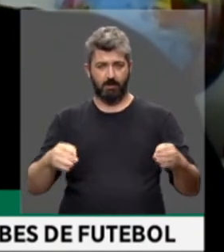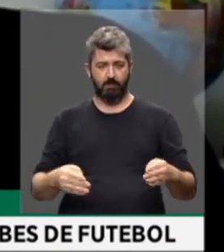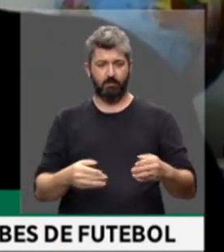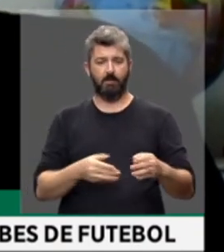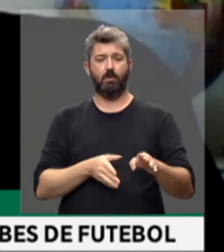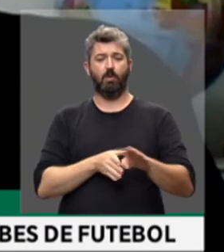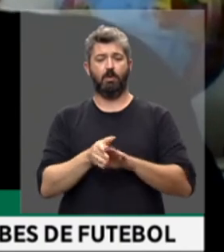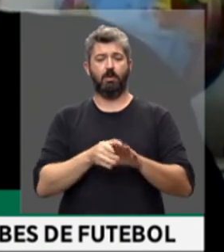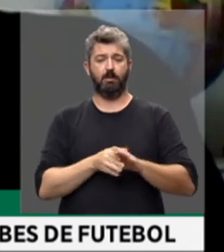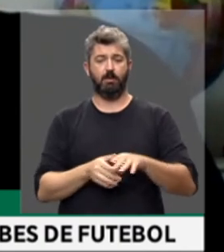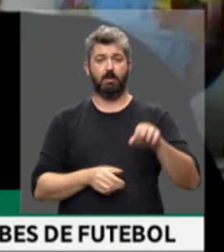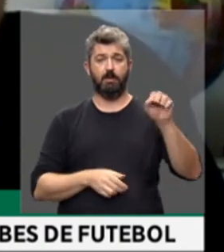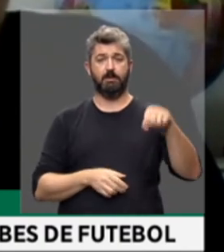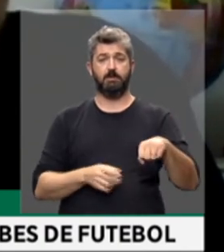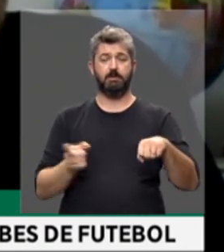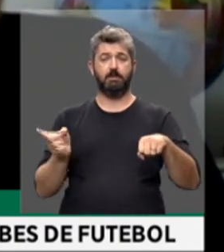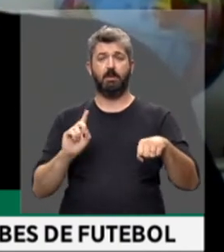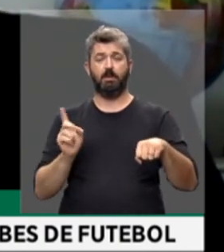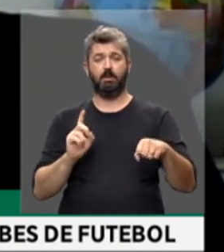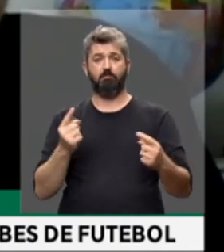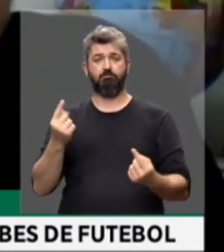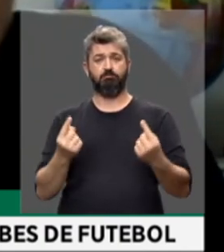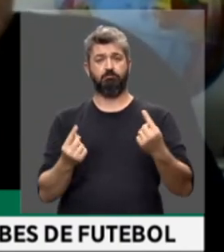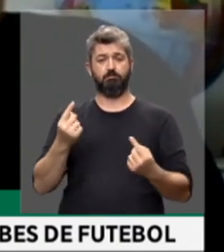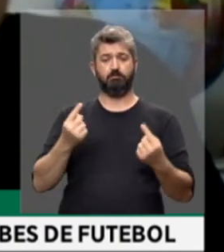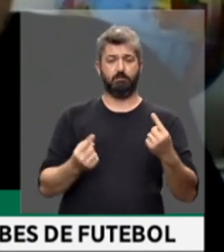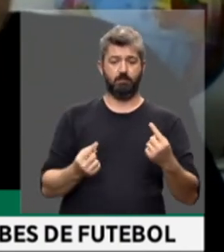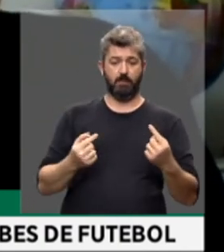TRATAR. -- [PRESIDENTE]: EM VOTAÇÃO AS EMENDAS DO SENADO FEDERAL DE NÚMERO NÚMEROS 1